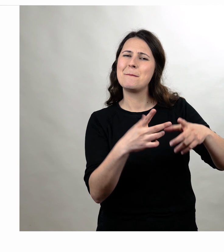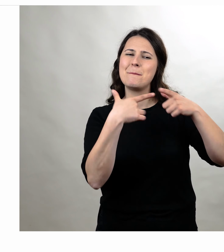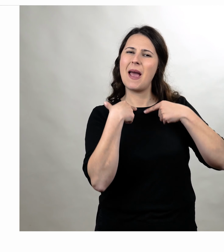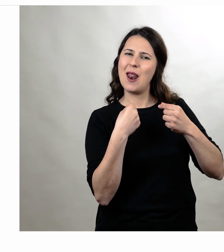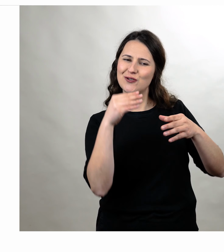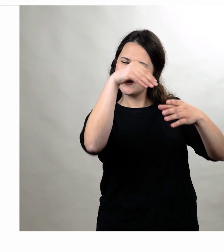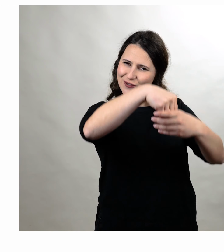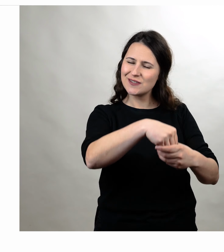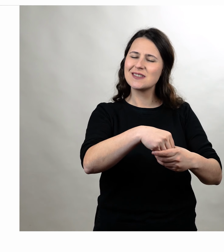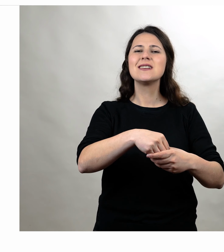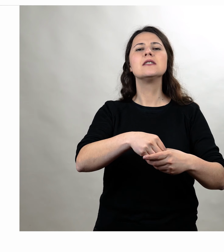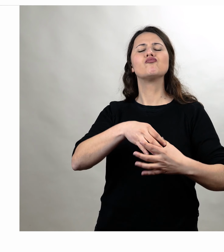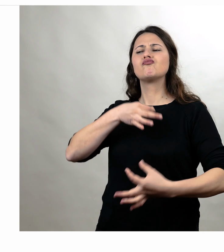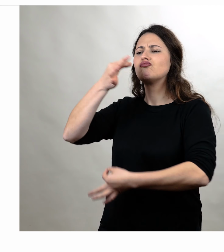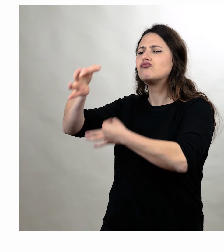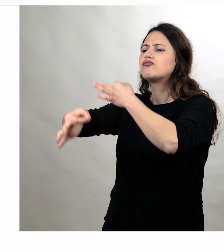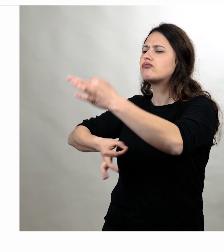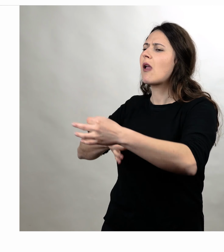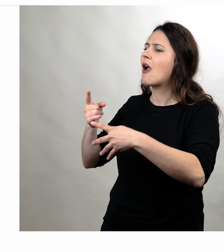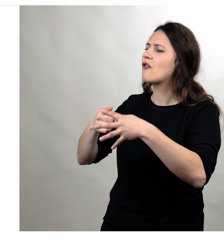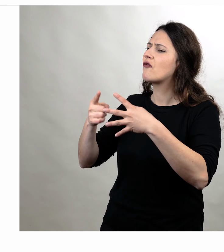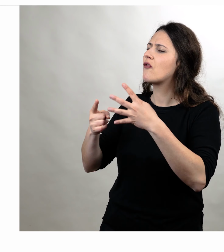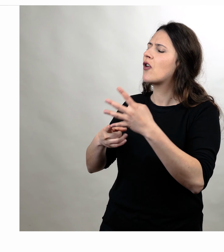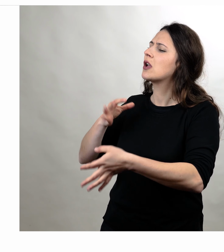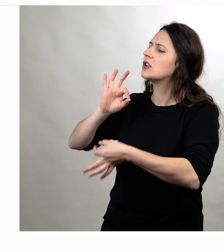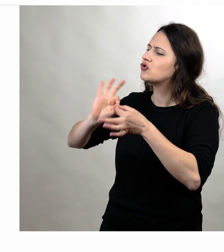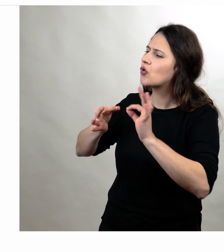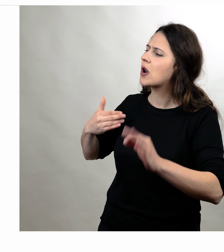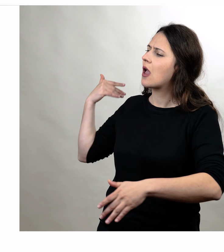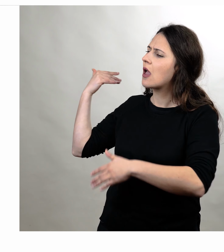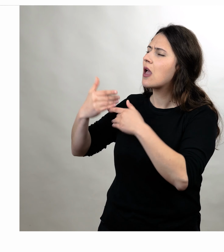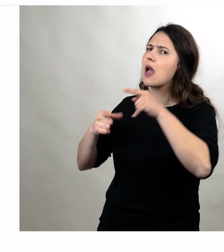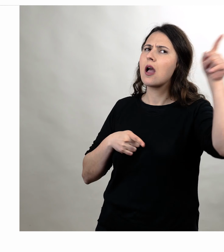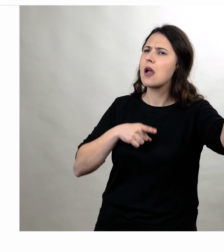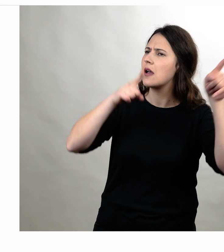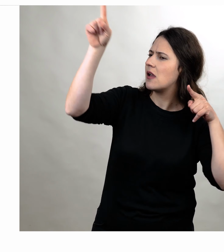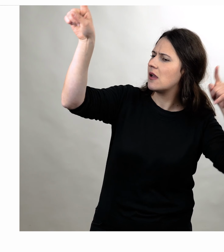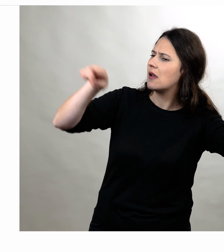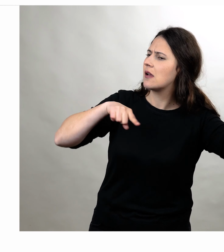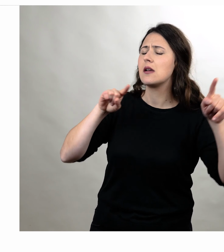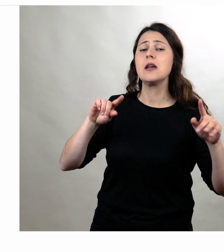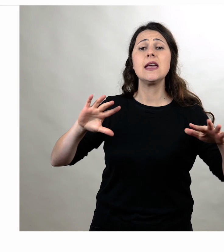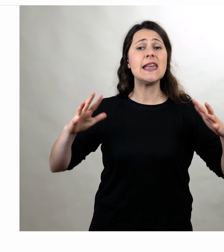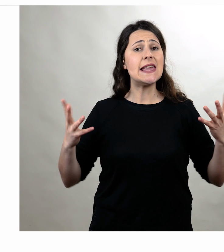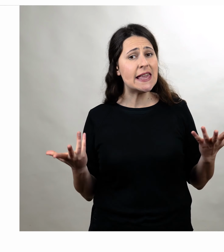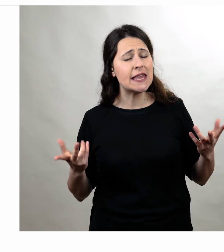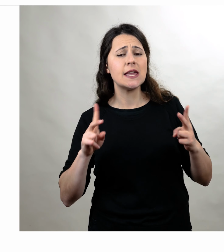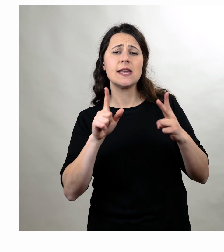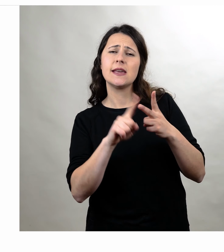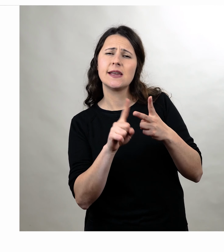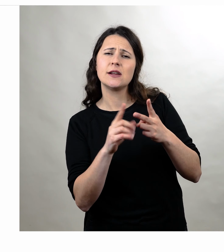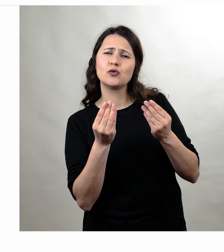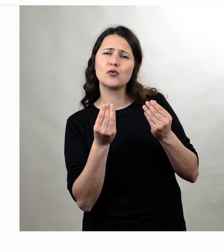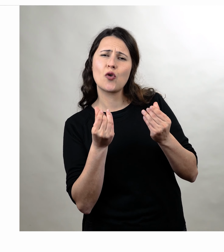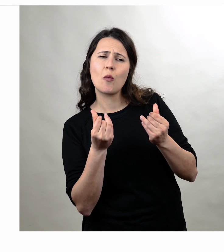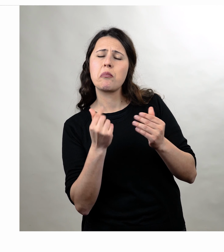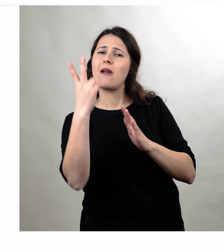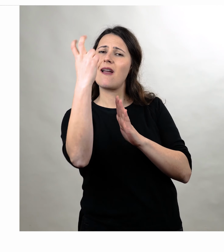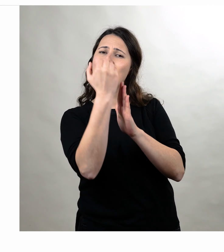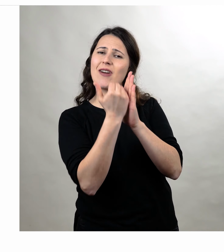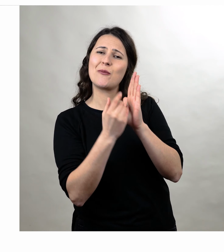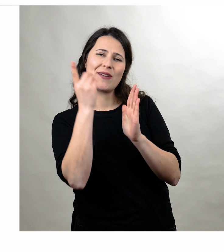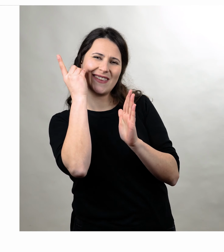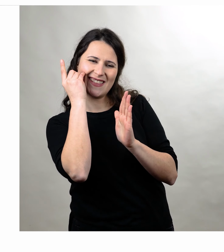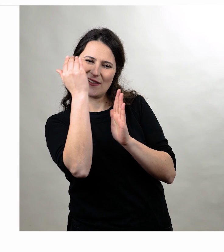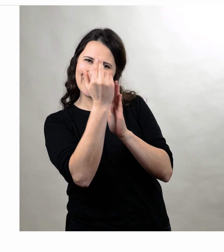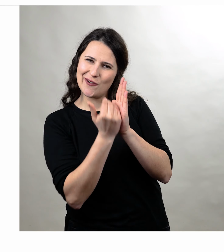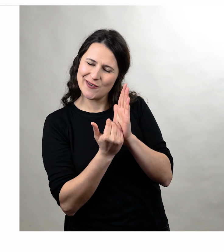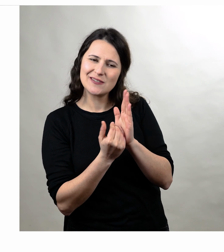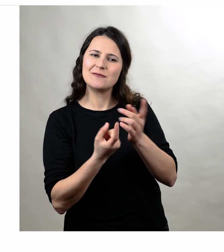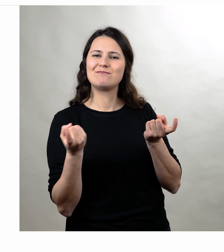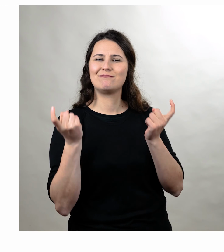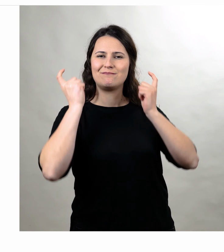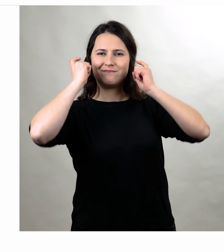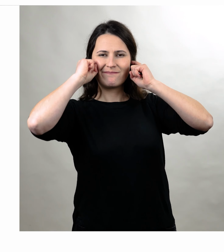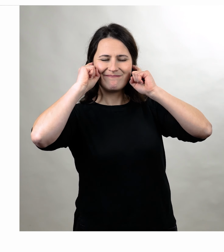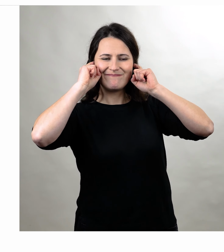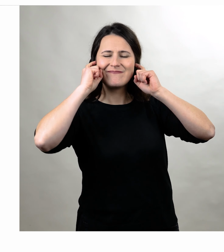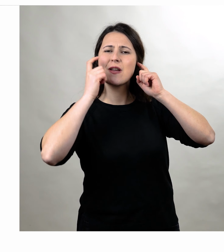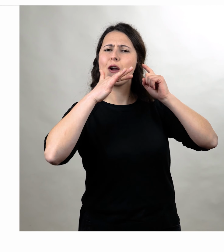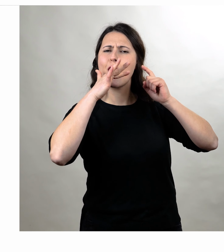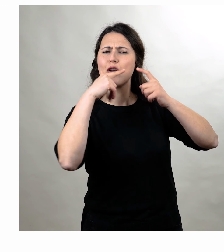Εναλλακτικά μπορούν να επιλέξουν να χρησιμοποιήσουν την πολύγλωσση ηχητική ξενάγηση στα έξυπνα τηλέφωνά τους.